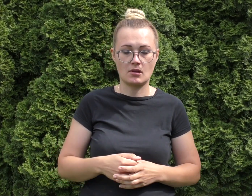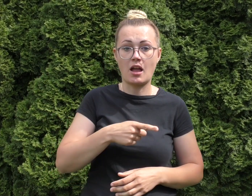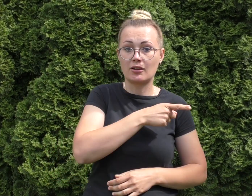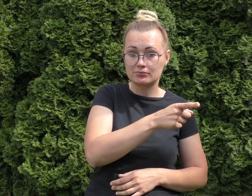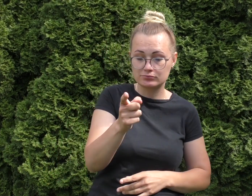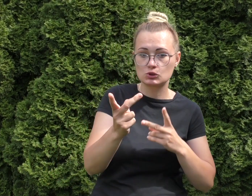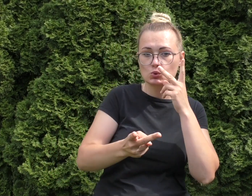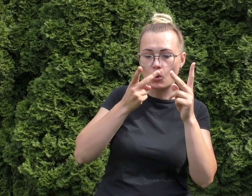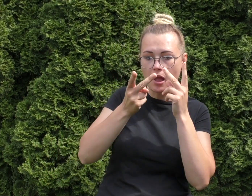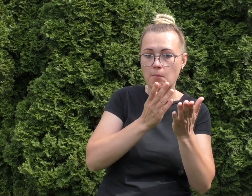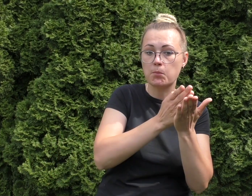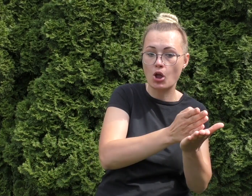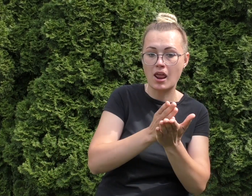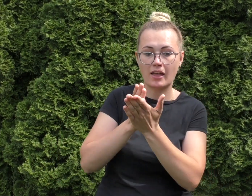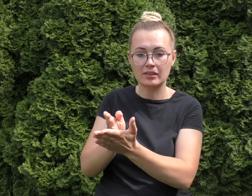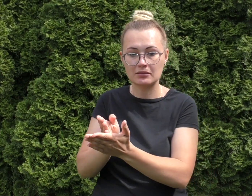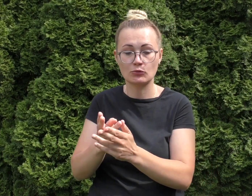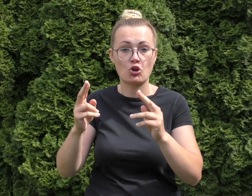Szukasz porady?